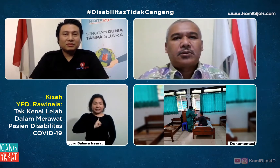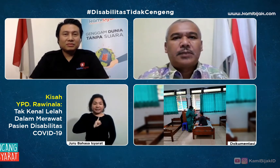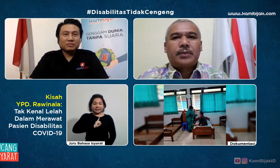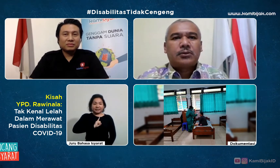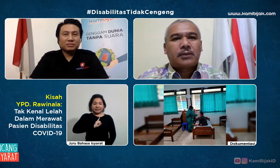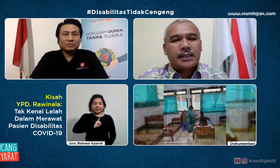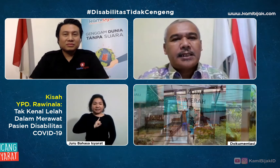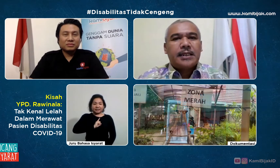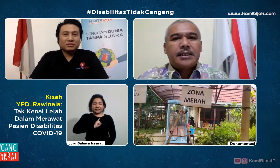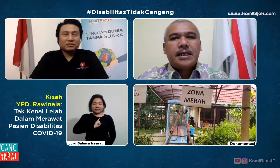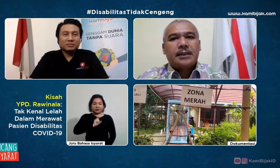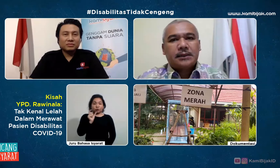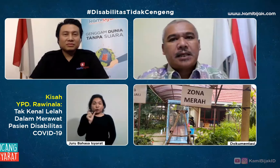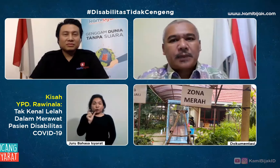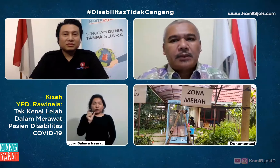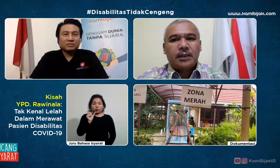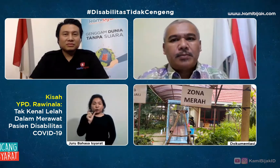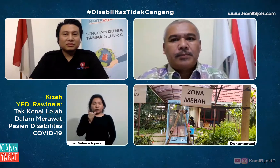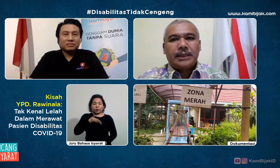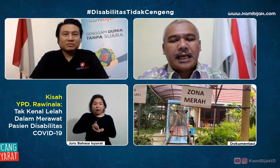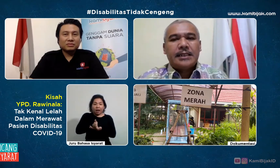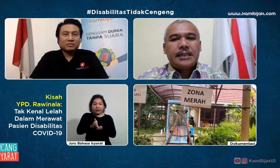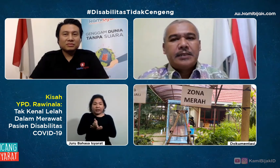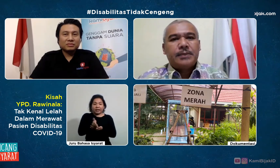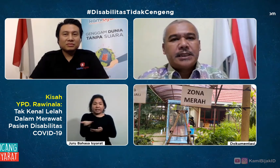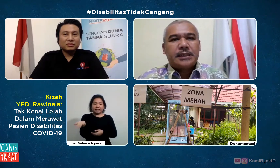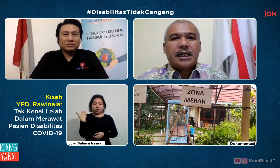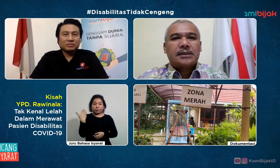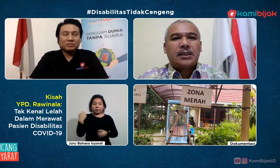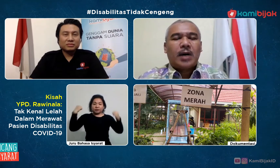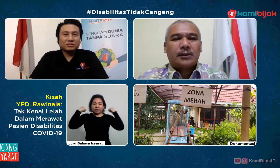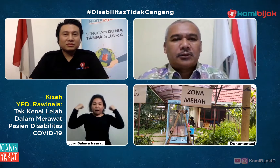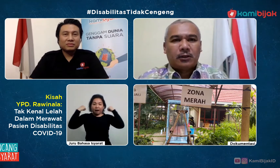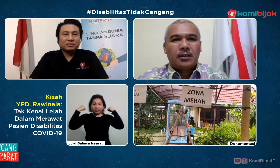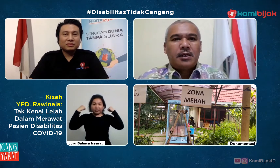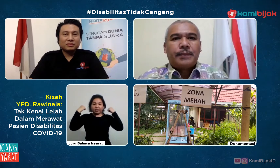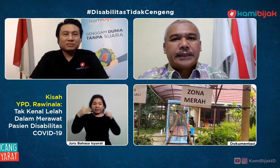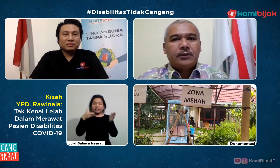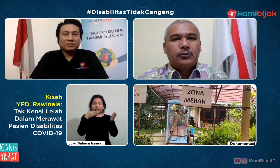pada peraturan yang ditetapkan oleh pemerintah ini menjadi salah satu faktor penting